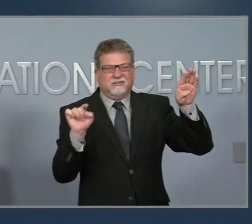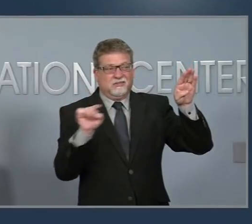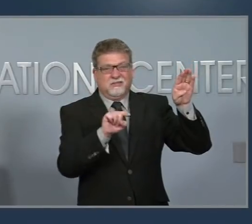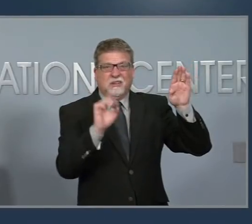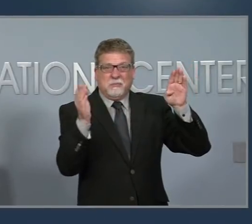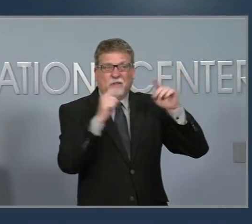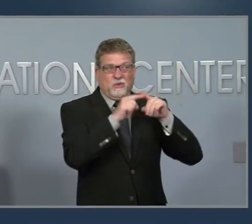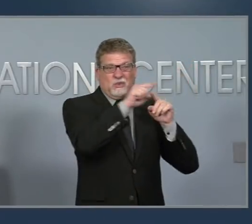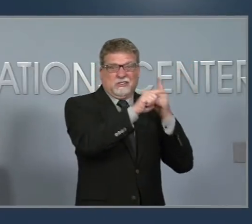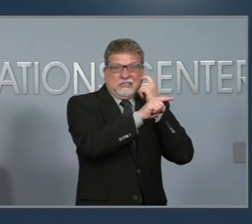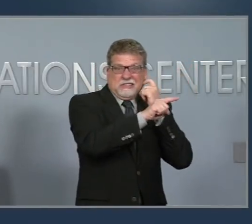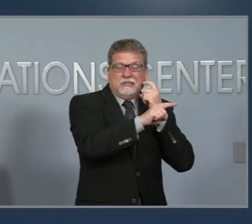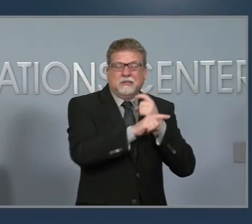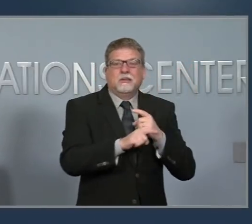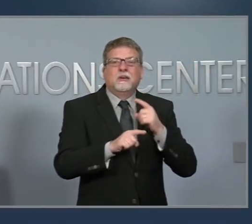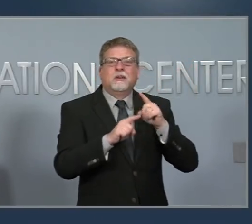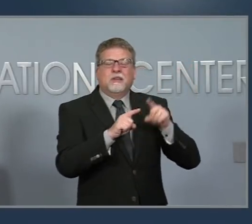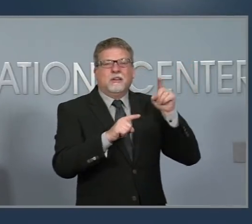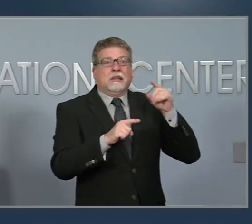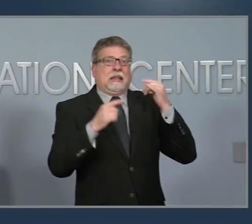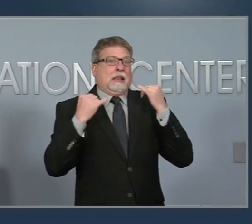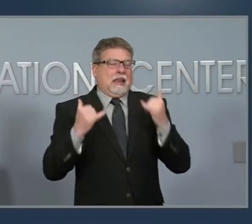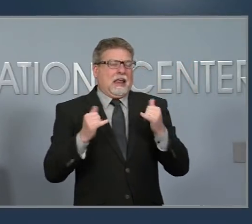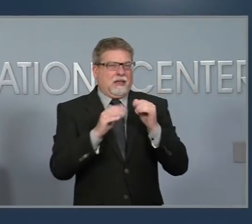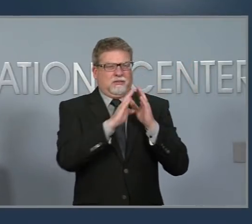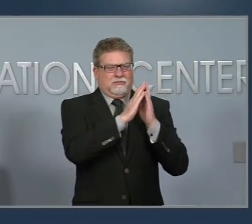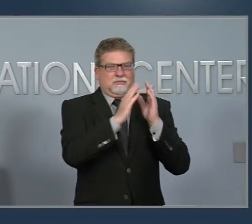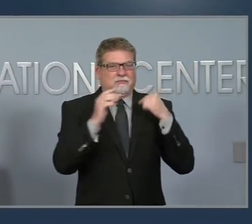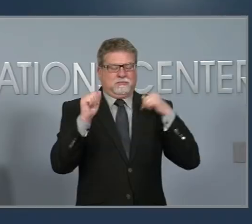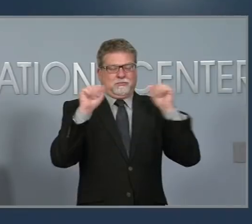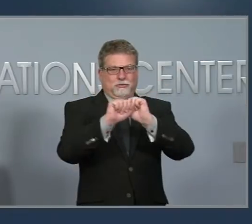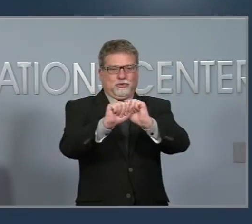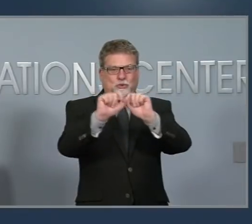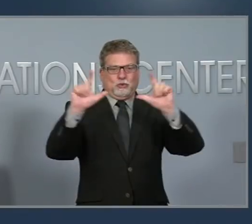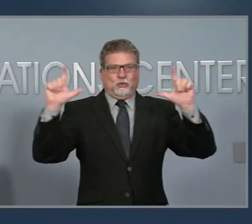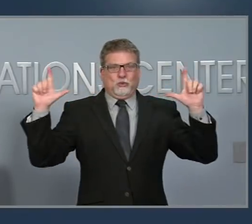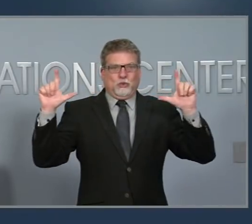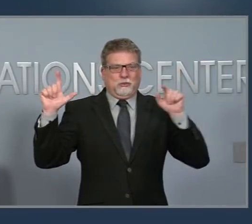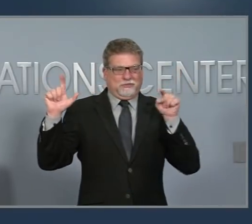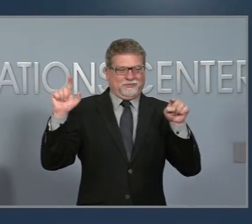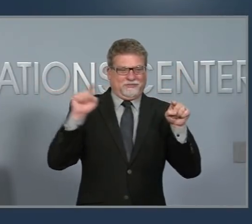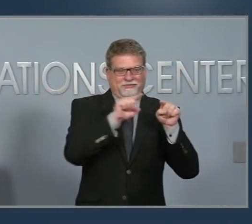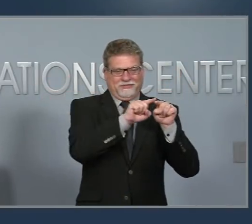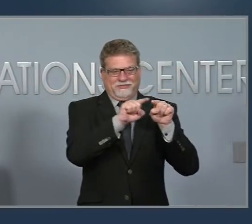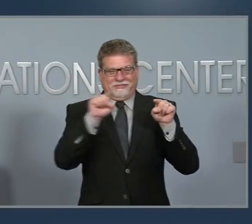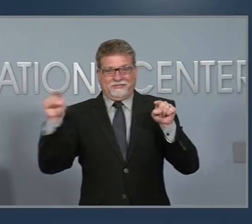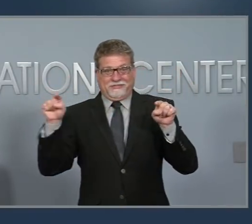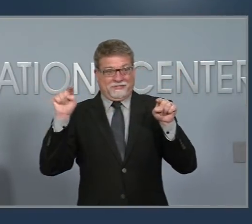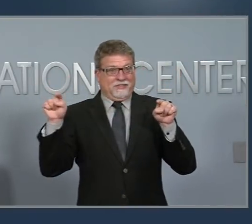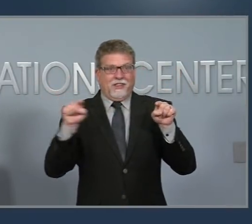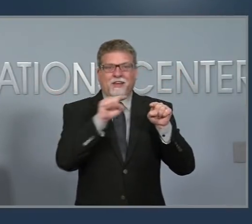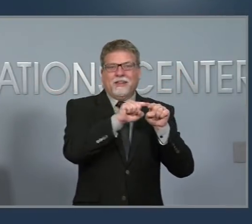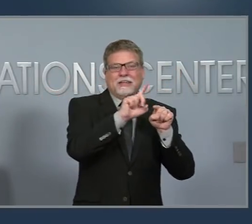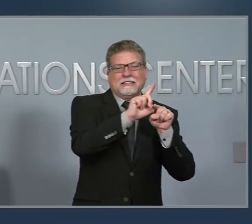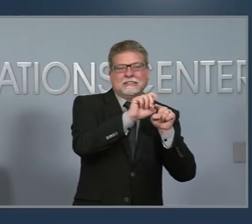en agosto y septiembre fue debido a la variante del tan. La variante de ómicron produjo el rápido aumento a fines de